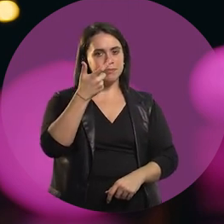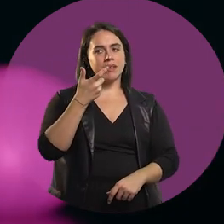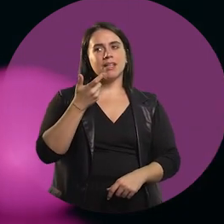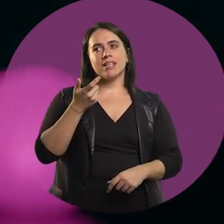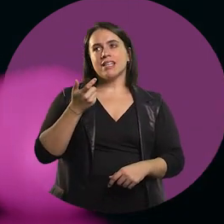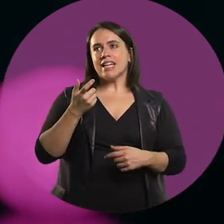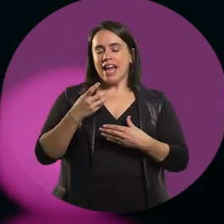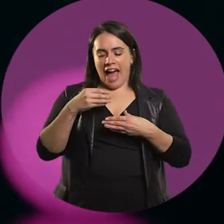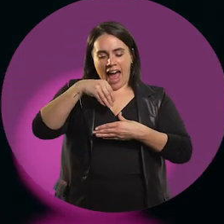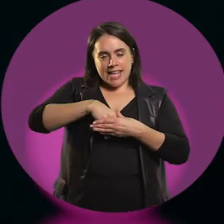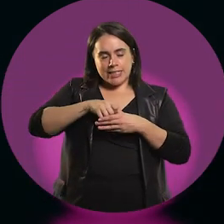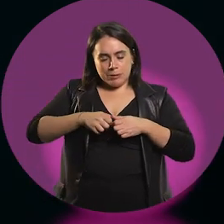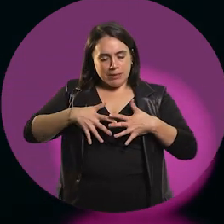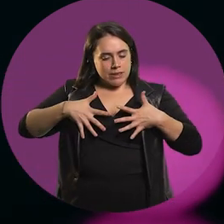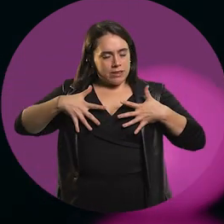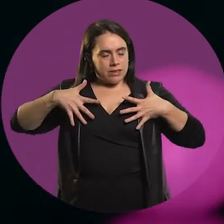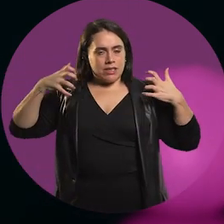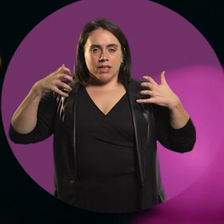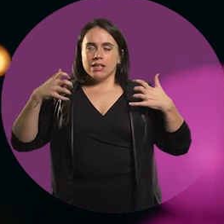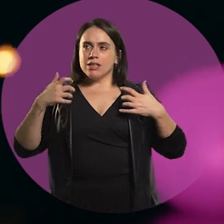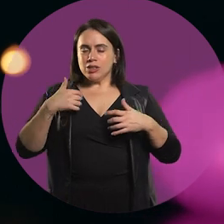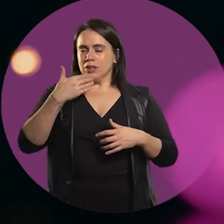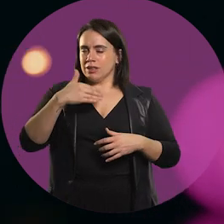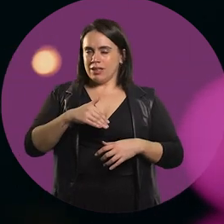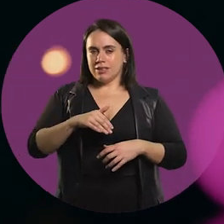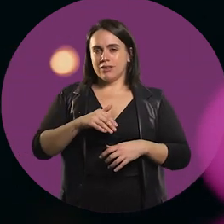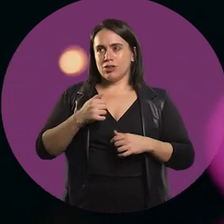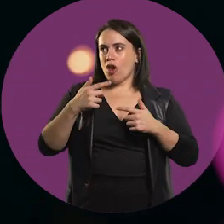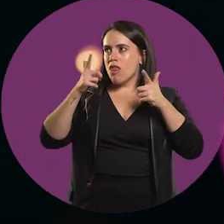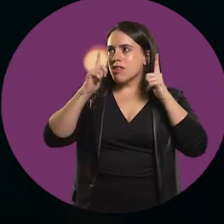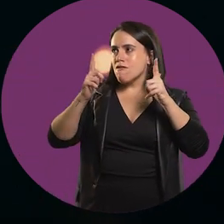Sé que es algo que me emociona mucho, lo tengo claro, y me encanta y lo disfruto.